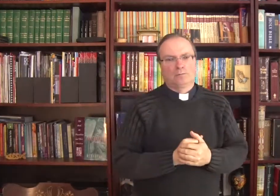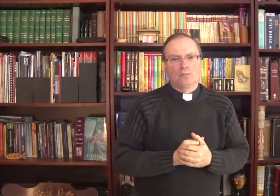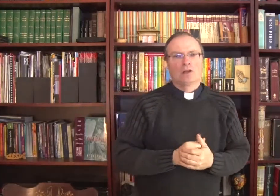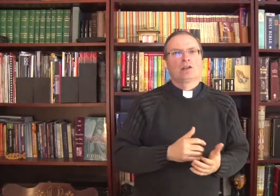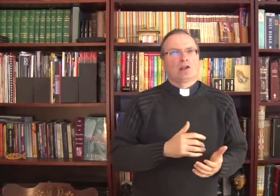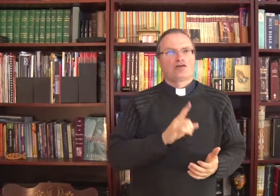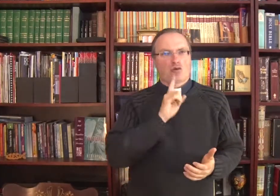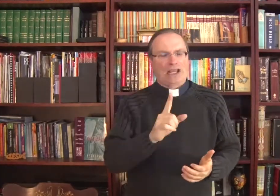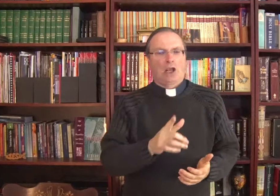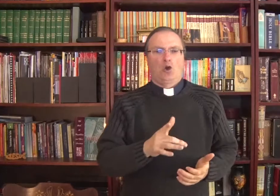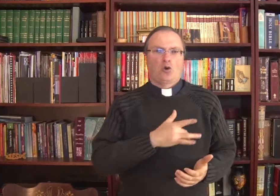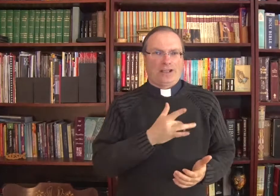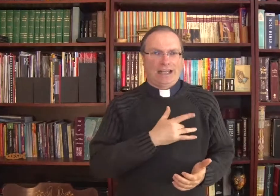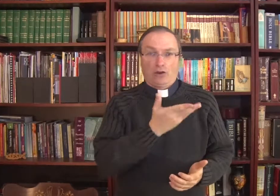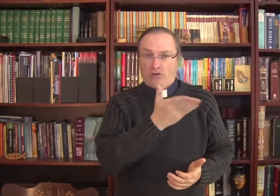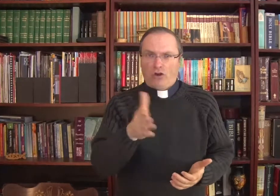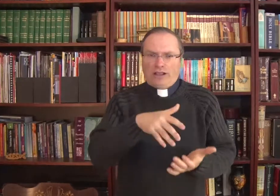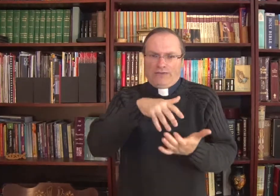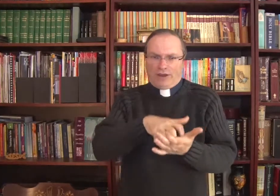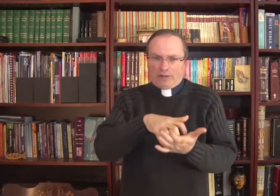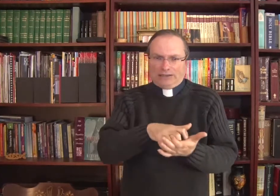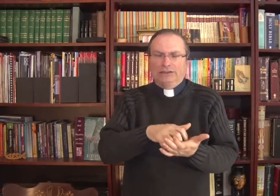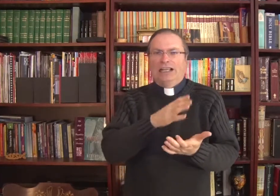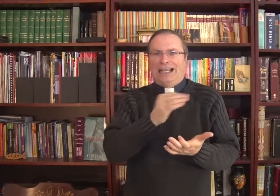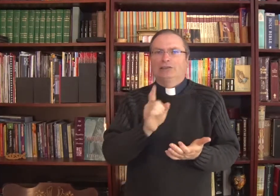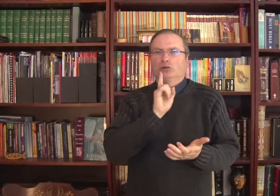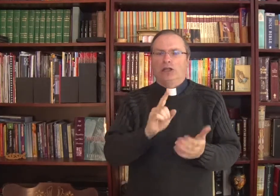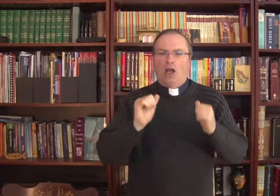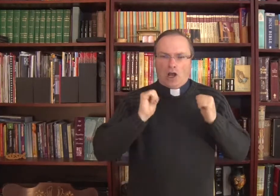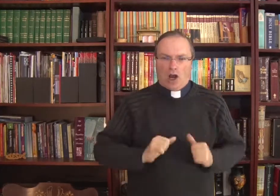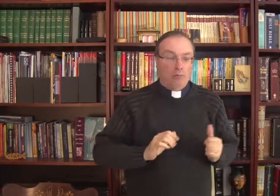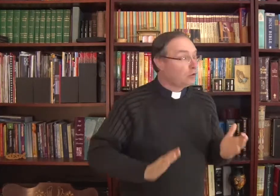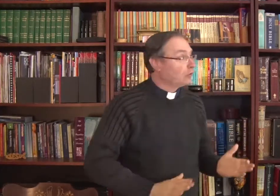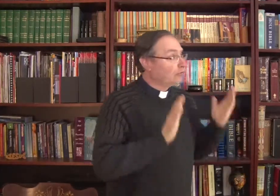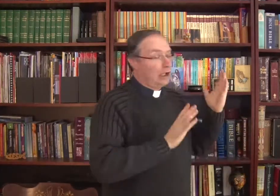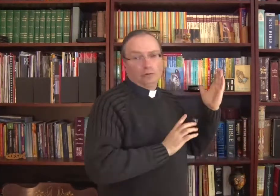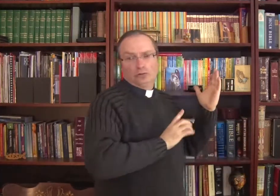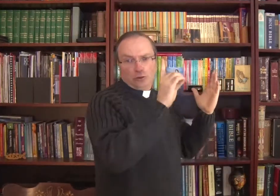Soyez conscient de votre faiblesse et soyez humble devant Dieu.